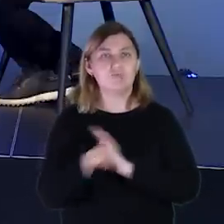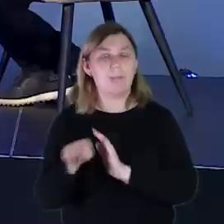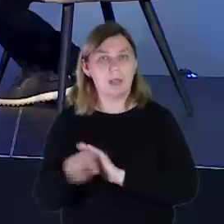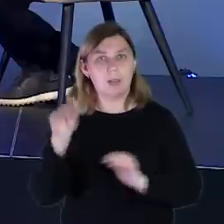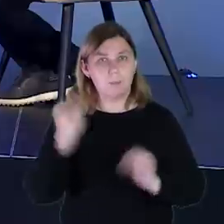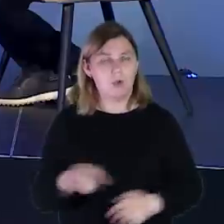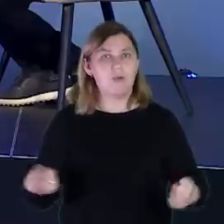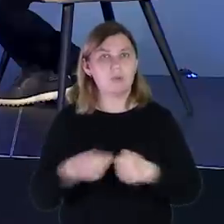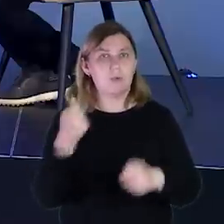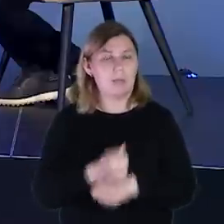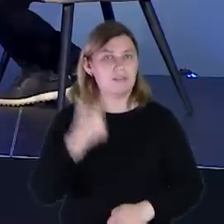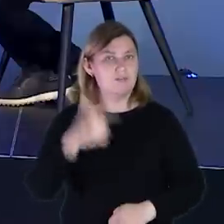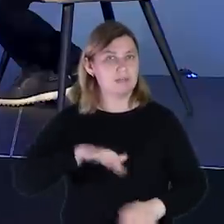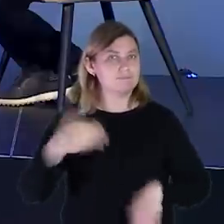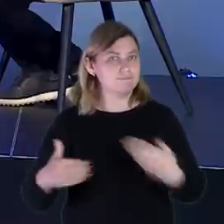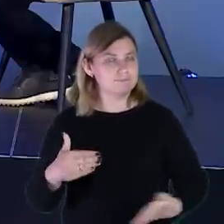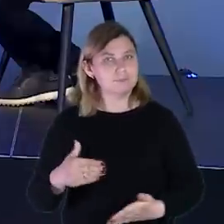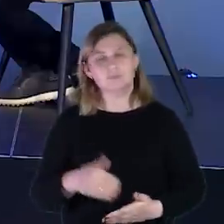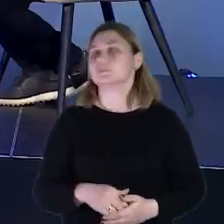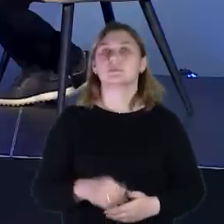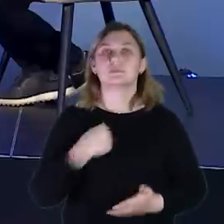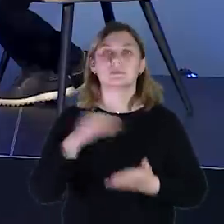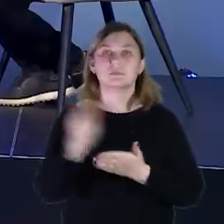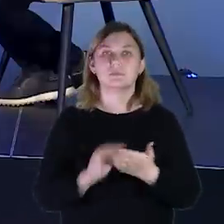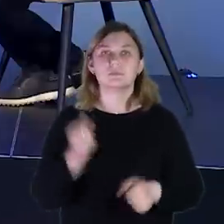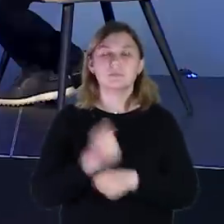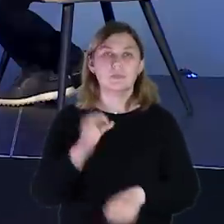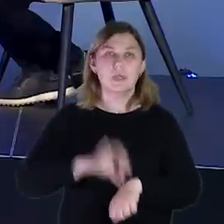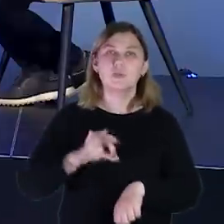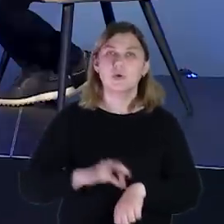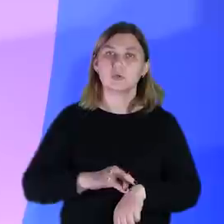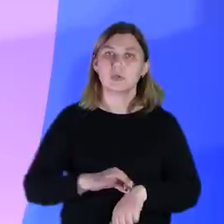także współpracować z drugą stroną. Ja pisałem pracę doktorską dotyczącą pogranicza